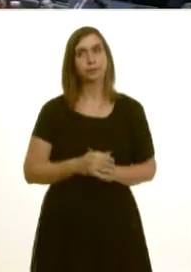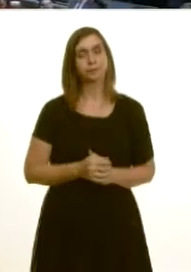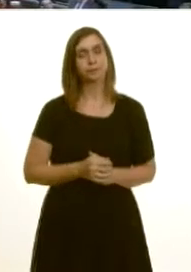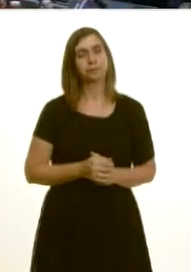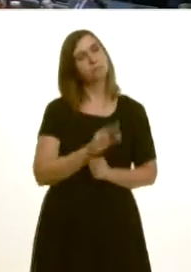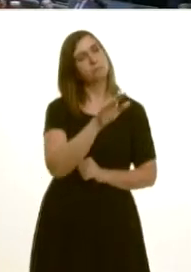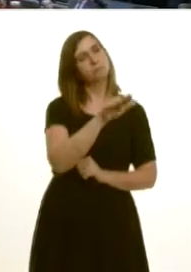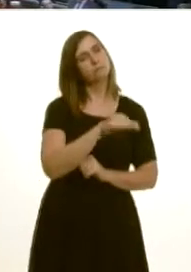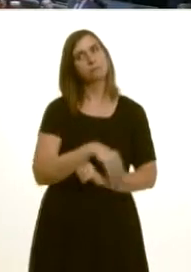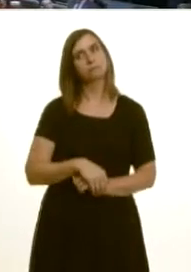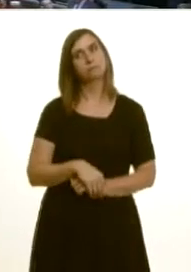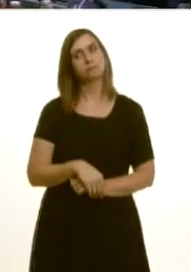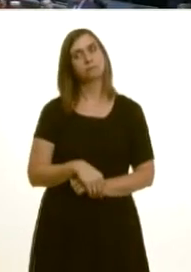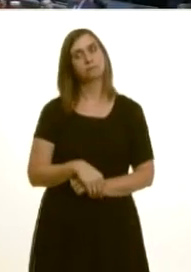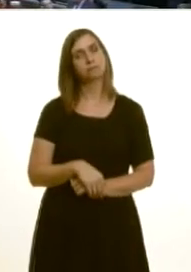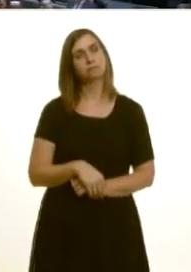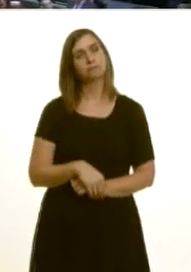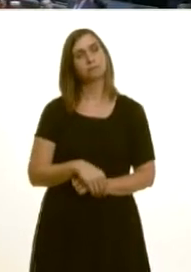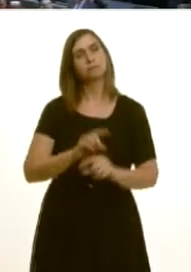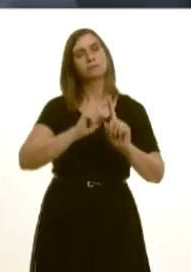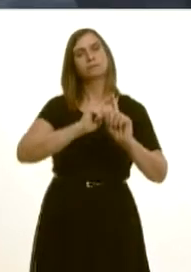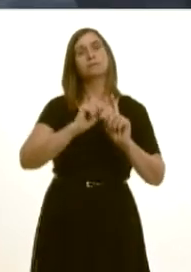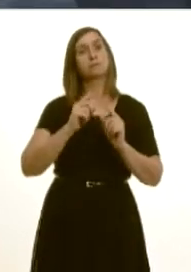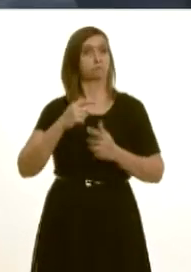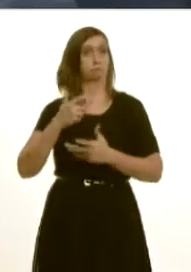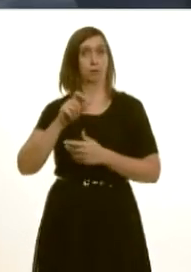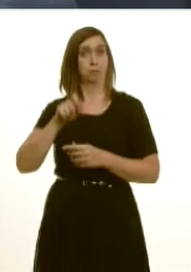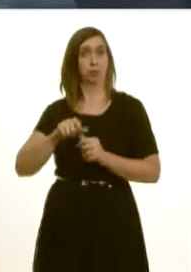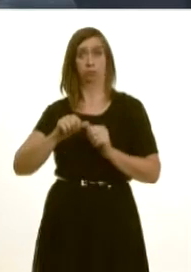mynd i gynnal y rhychwant o ddewis ar gyfer disgyblion ôl-16 pan rydych yn torri’r